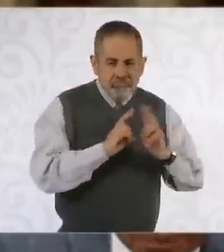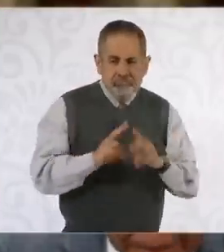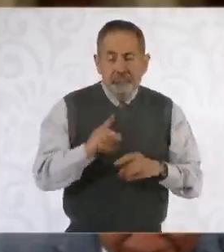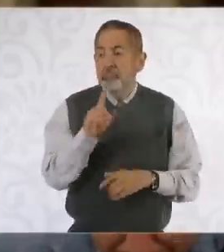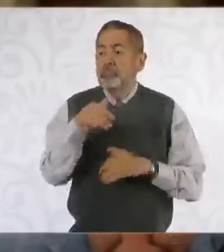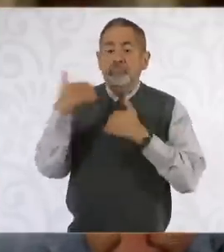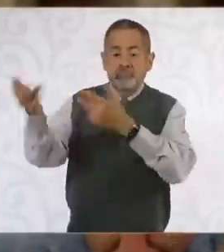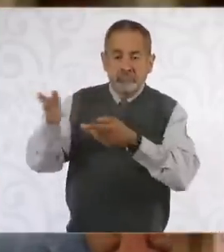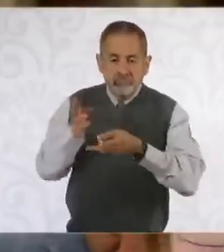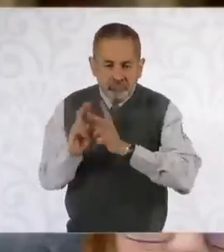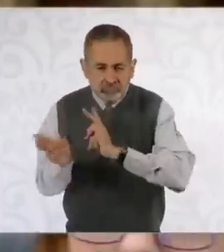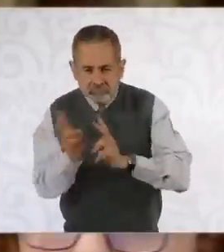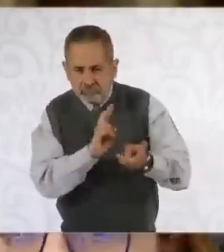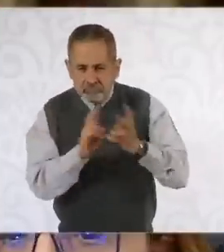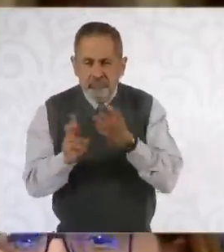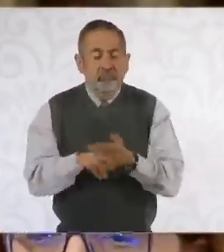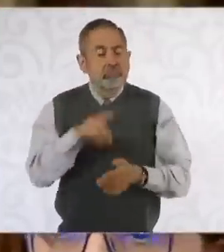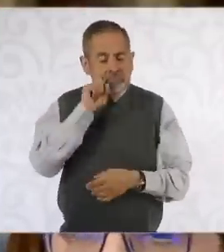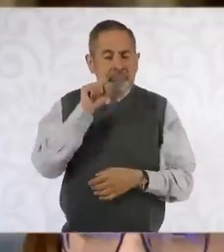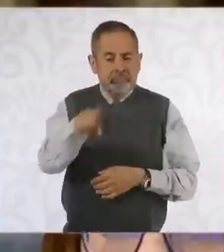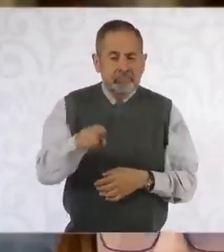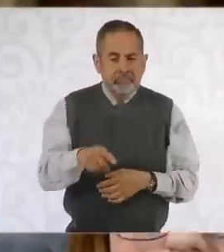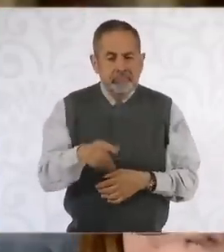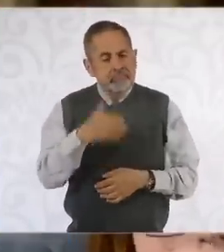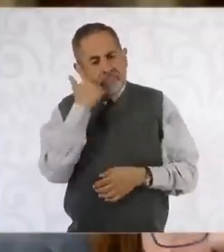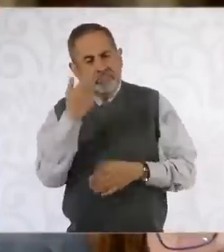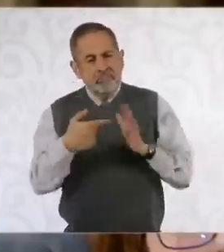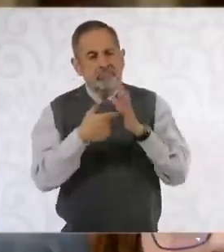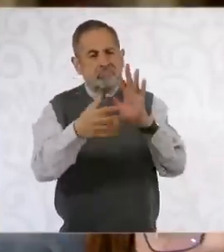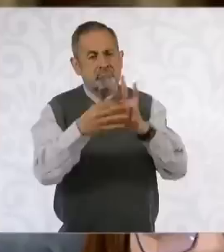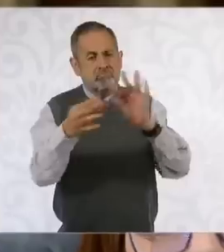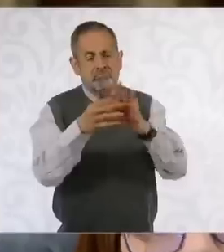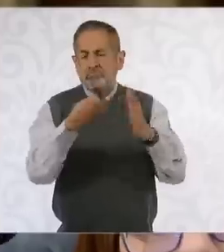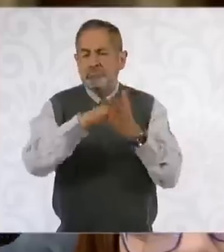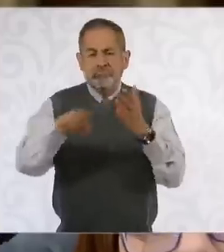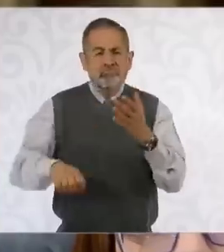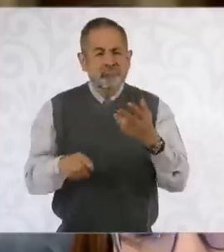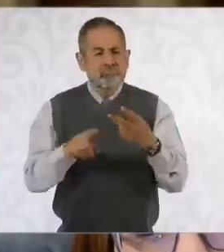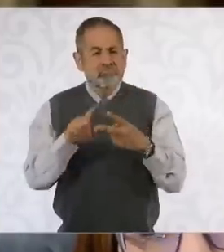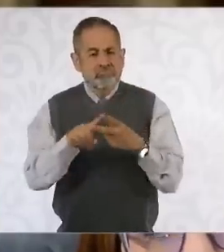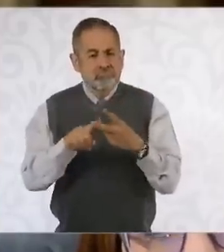es atendida por atención ciudadana pero quisiera exponerle por ejemplo el en en y por eso sería mi